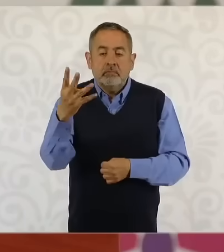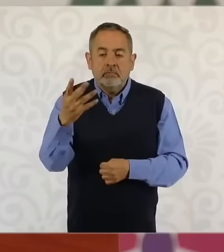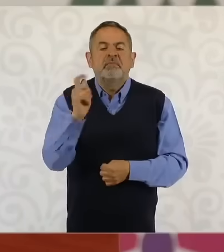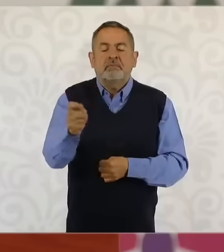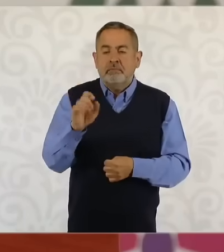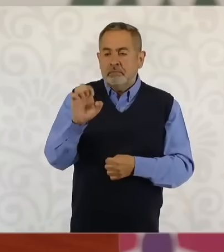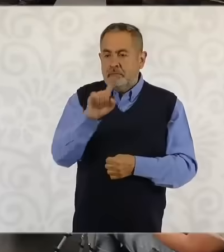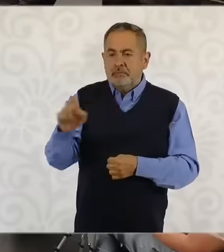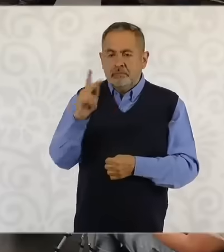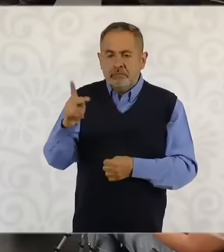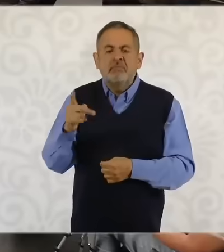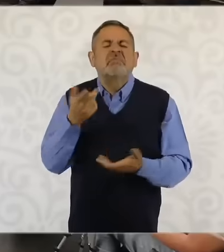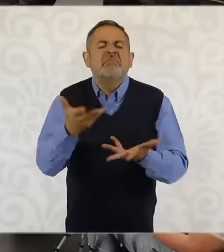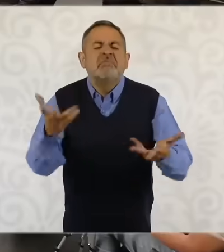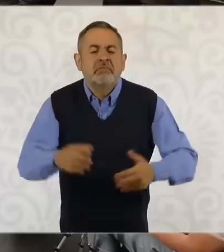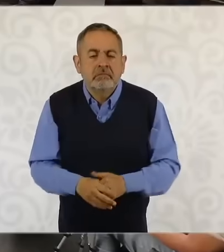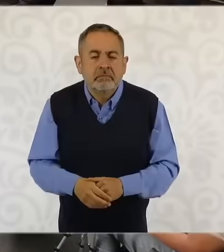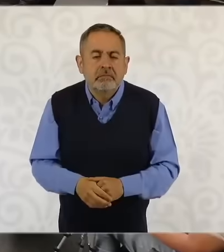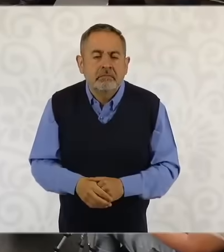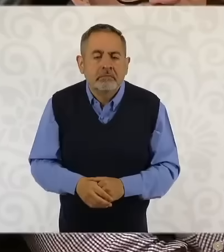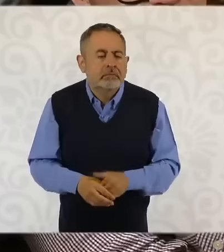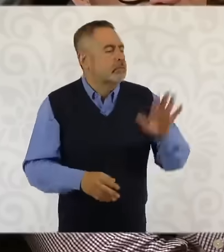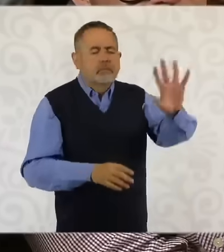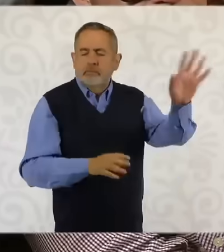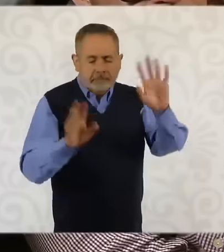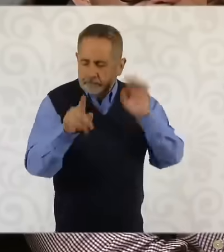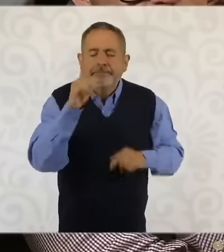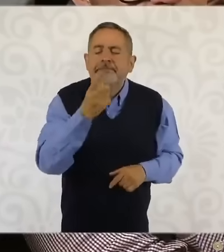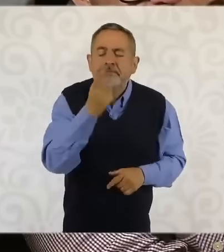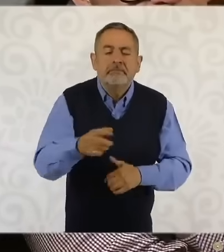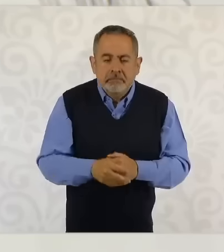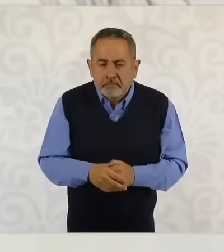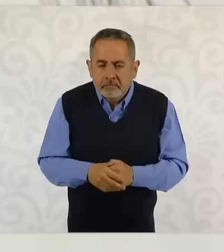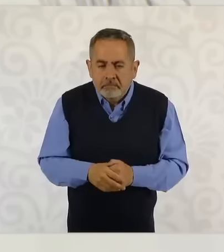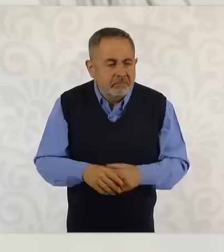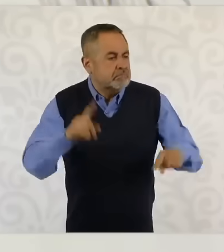pues ya la estaba viendo perdida también Cedillo y por eso Cedillo dijo "Se va a esta corte entra